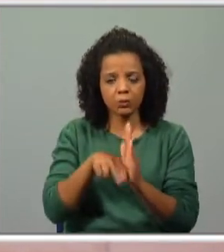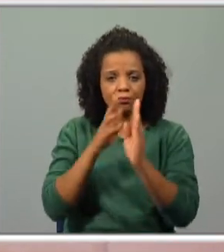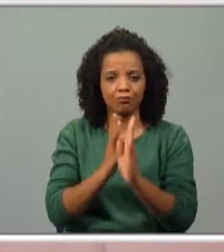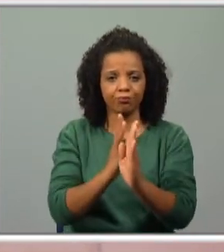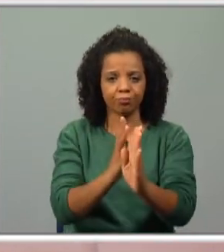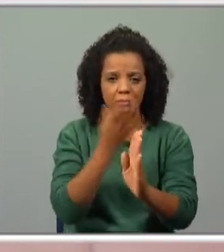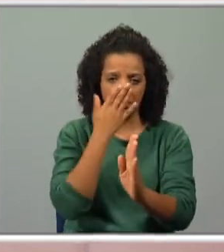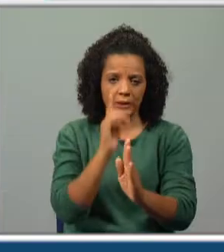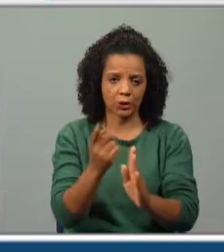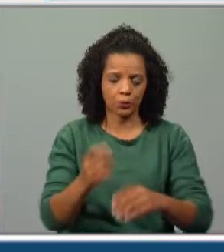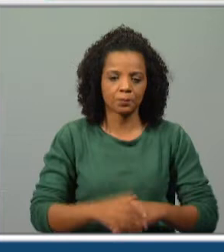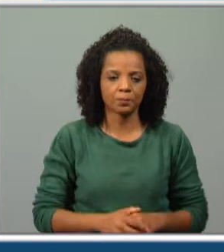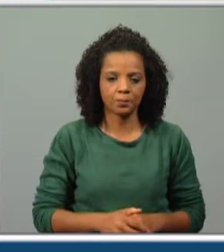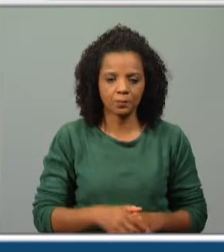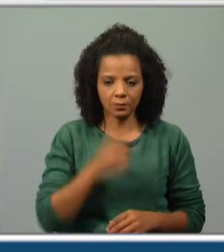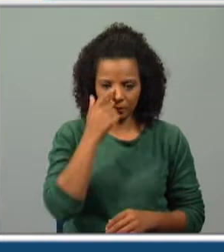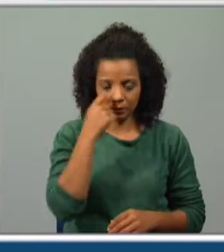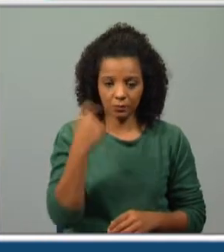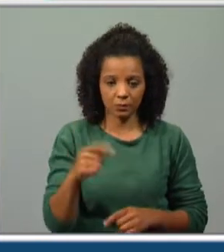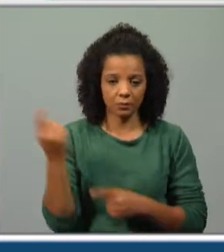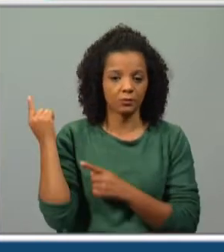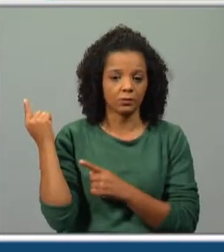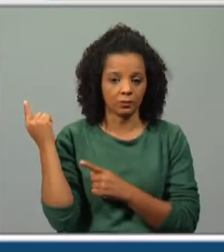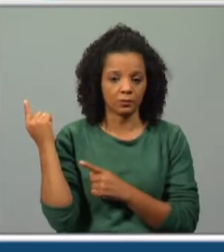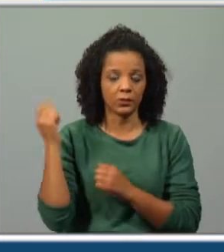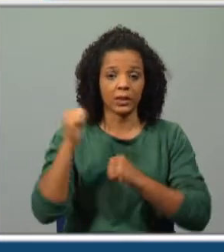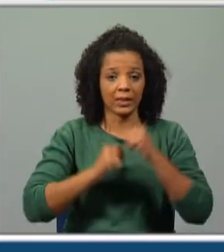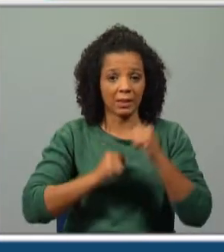temos uma oração subordinada adverbial consecutiva gramática a começar a 我們有一個狀語從句連續語法開始